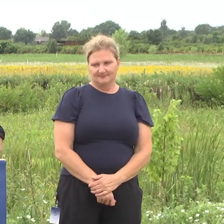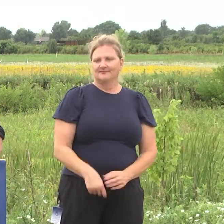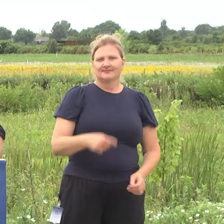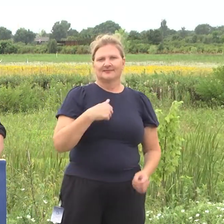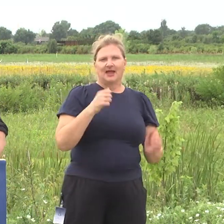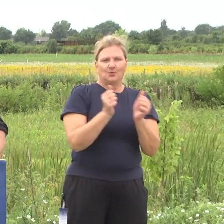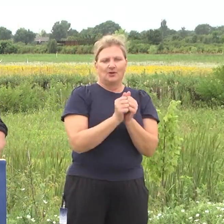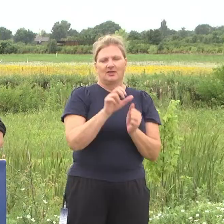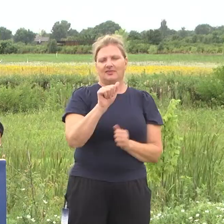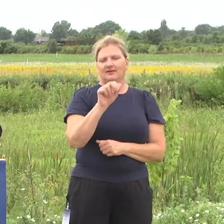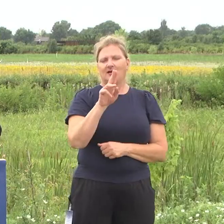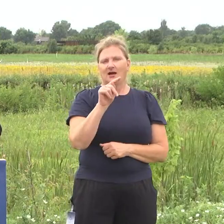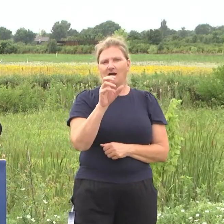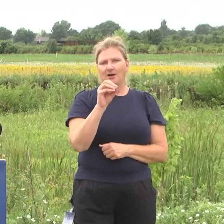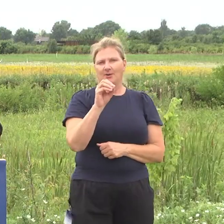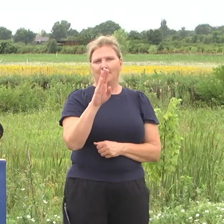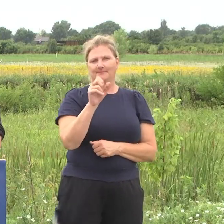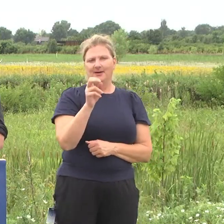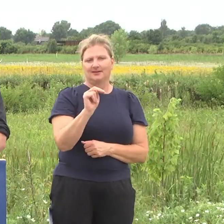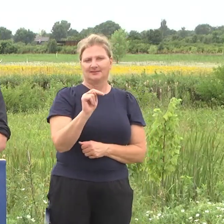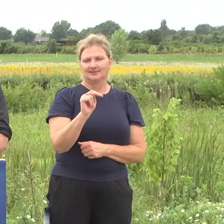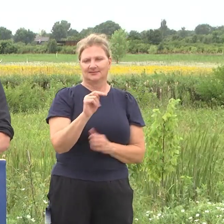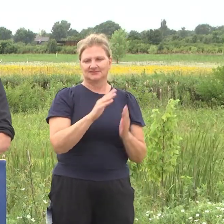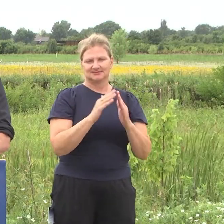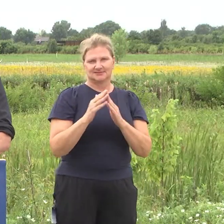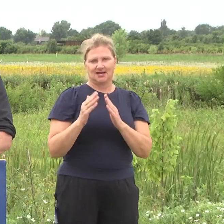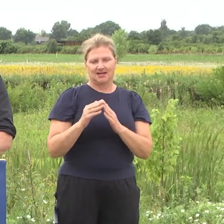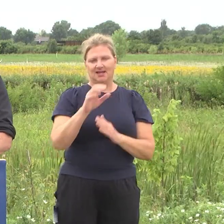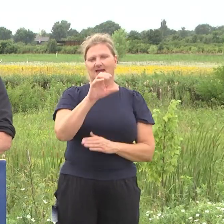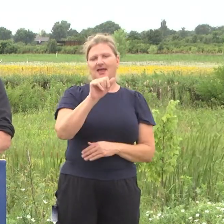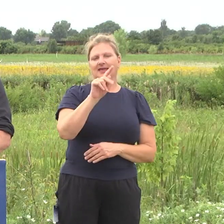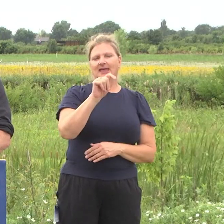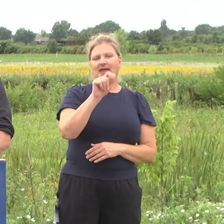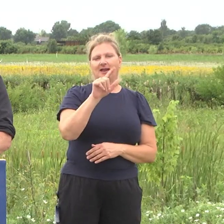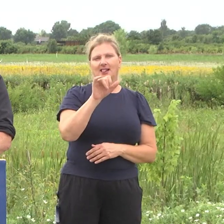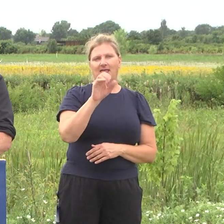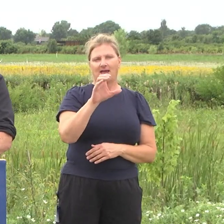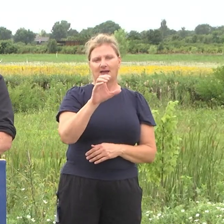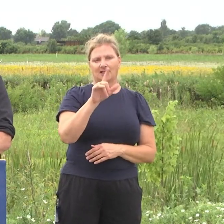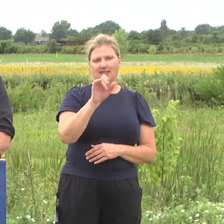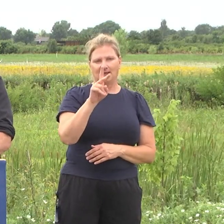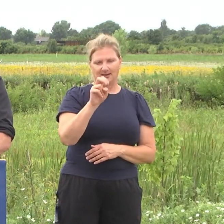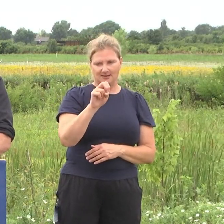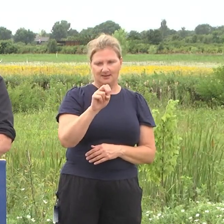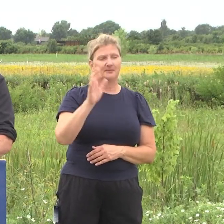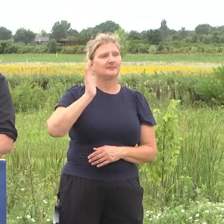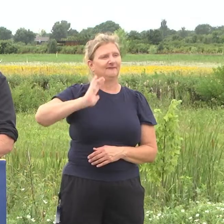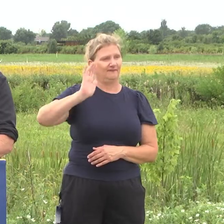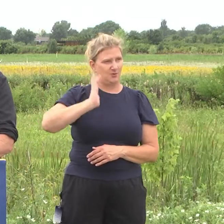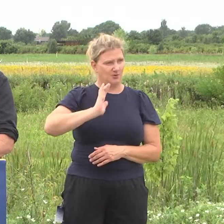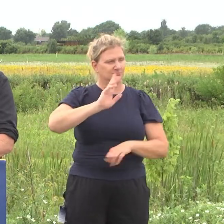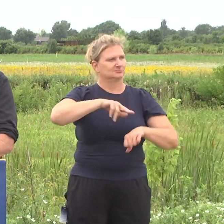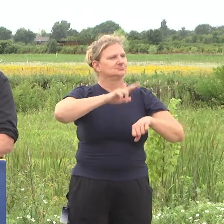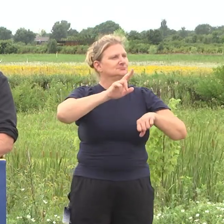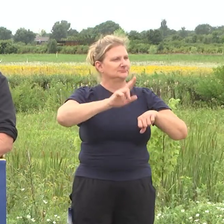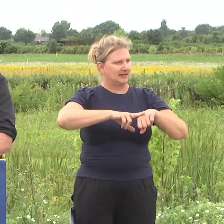. En resumen, el lago Cadillac era un humedal natural que cubría 300 acres antes de la